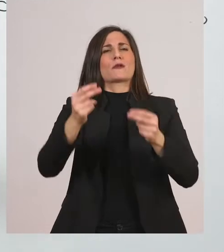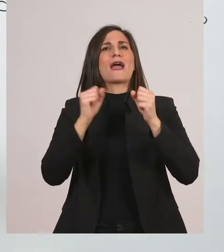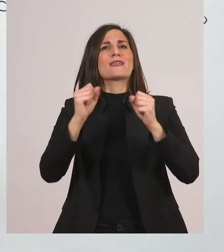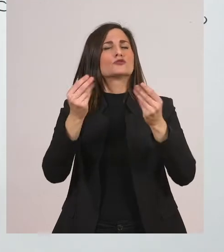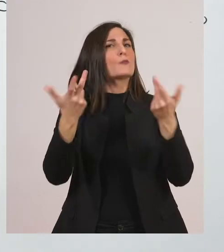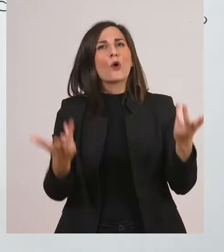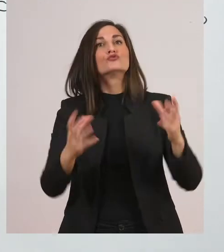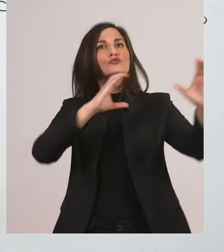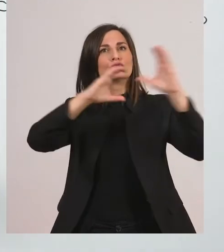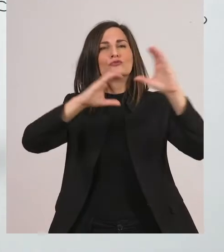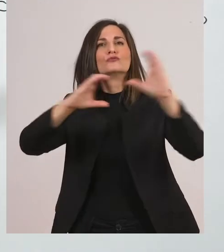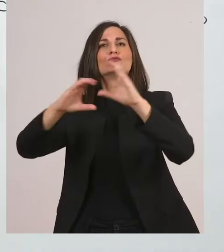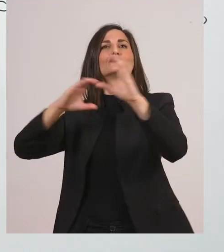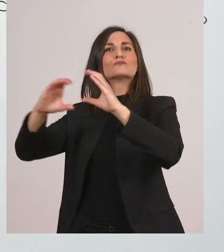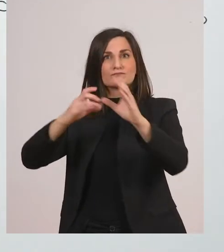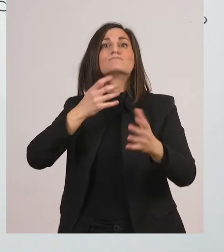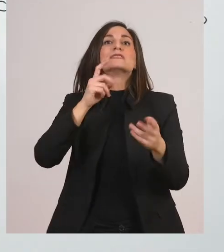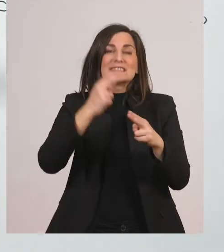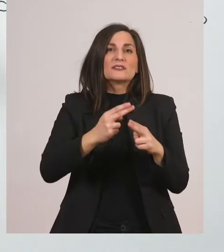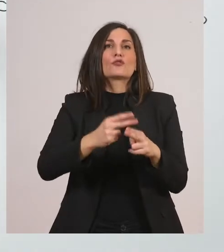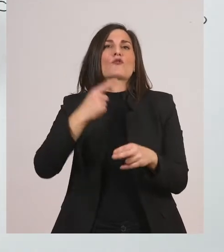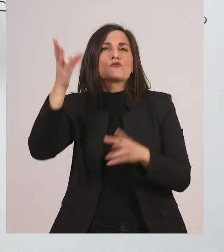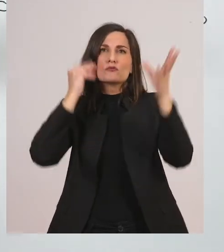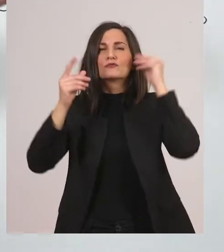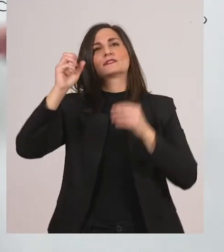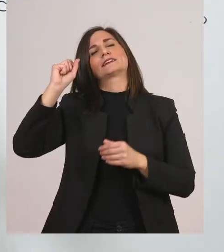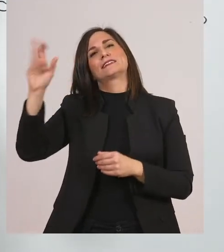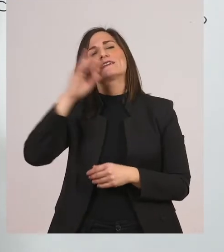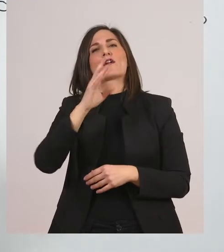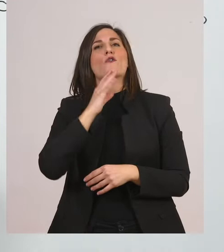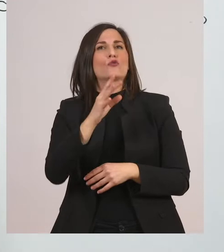Αλλά σε γενικές γραμμές πολύ βασικό είναι... να έχουμε αυτή την επαφή με το εξωτερικό.